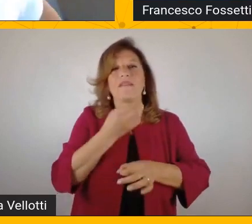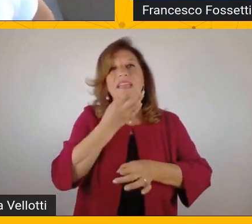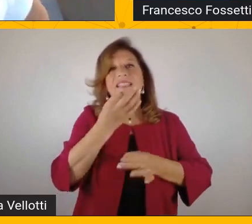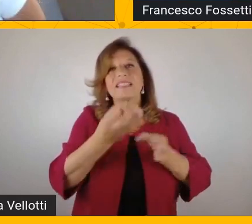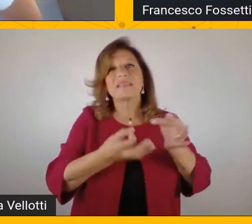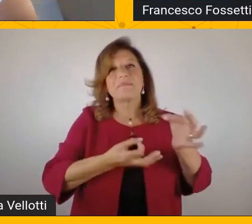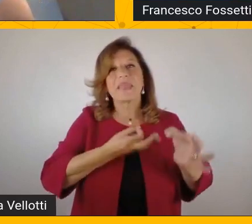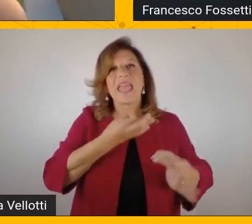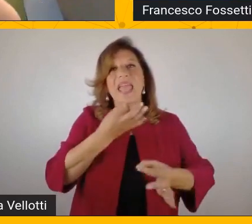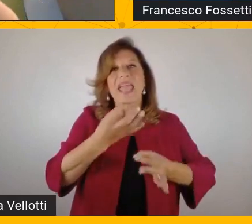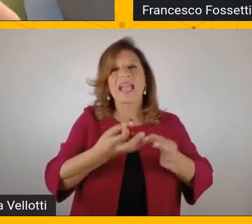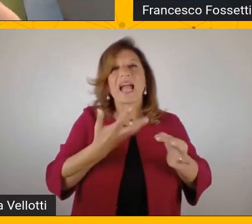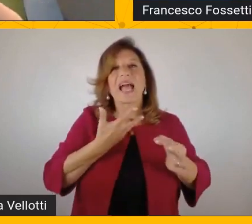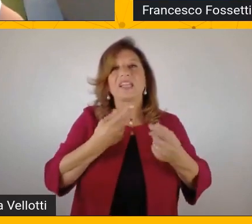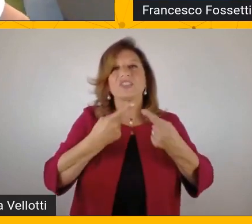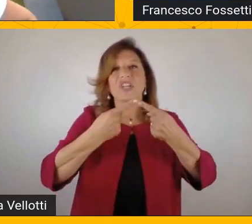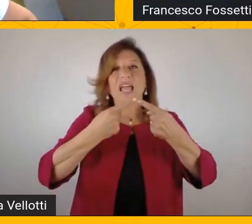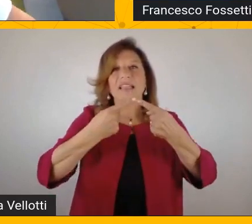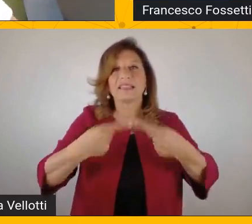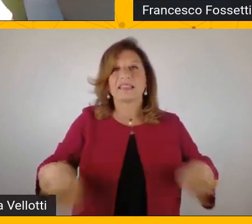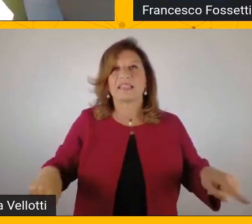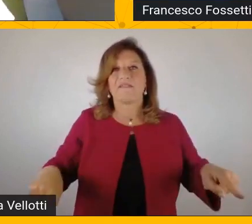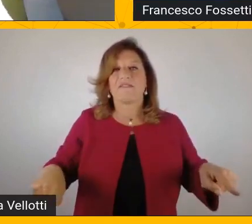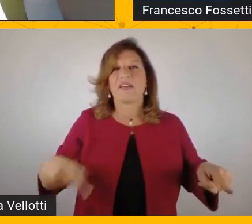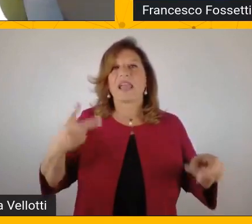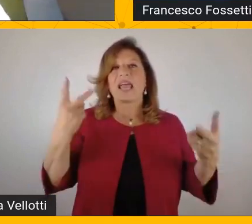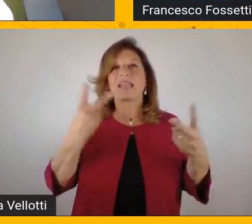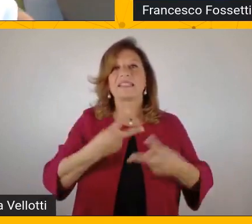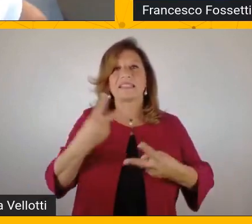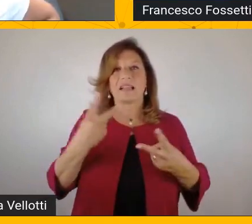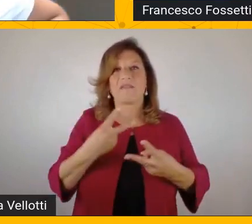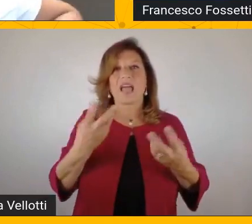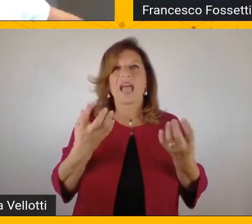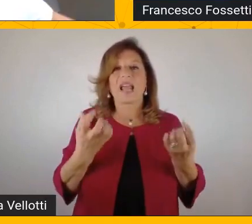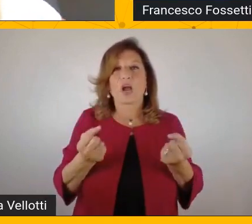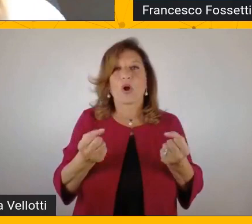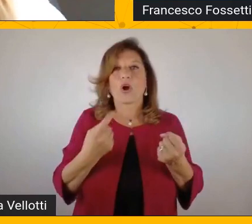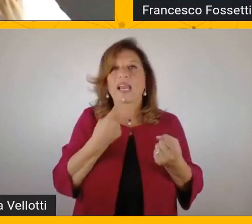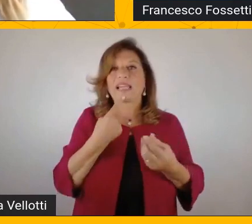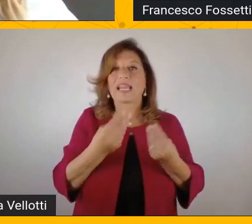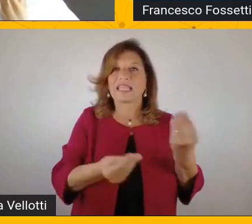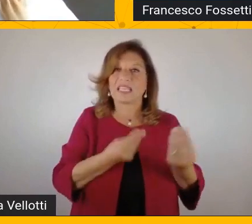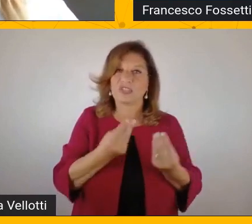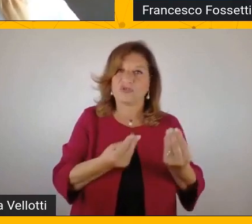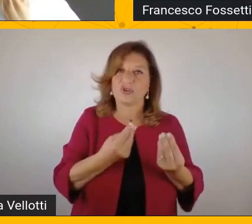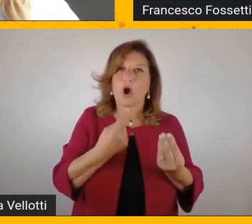mh c'è proprio una una differenza concreta e